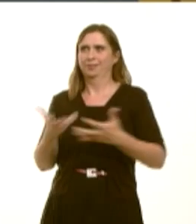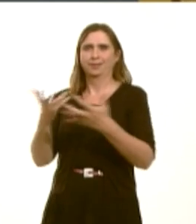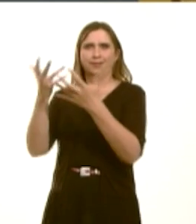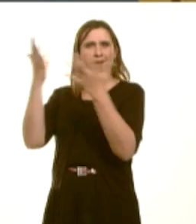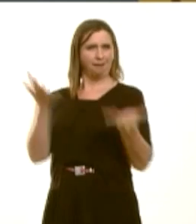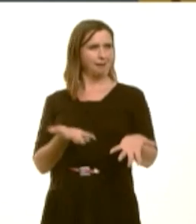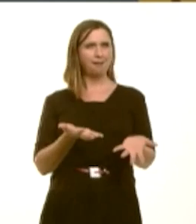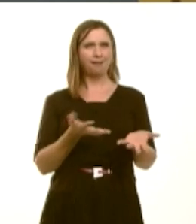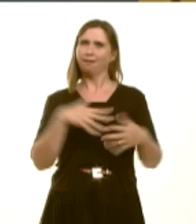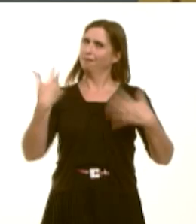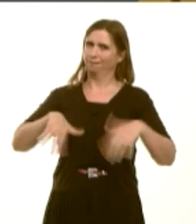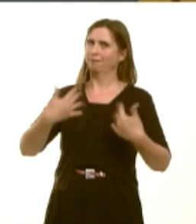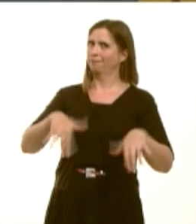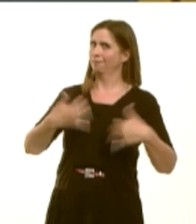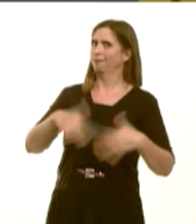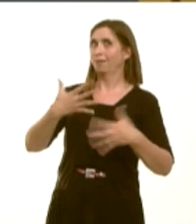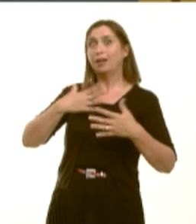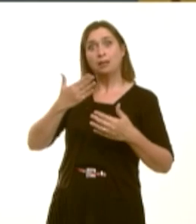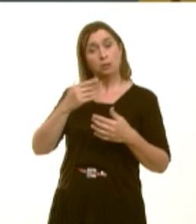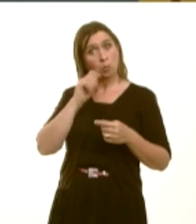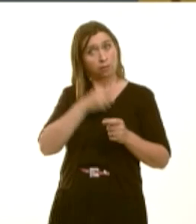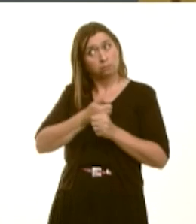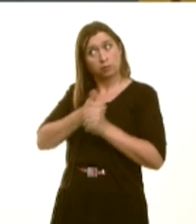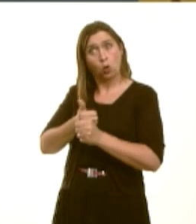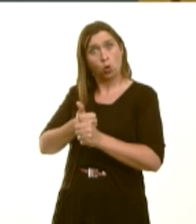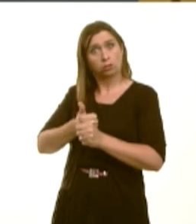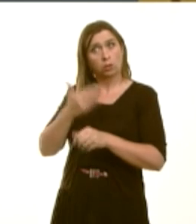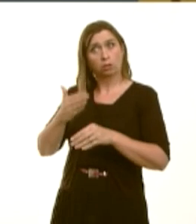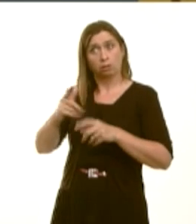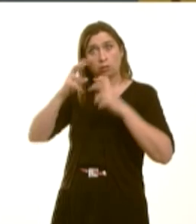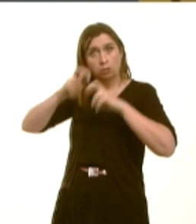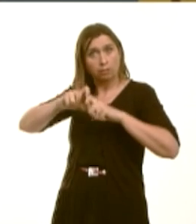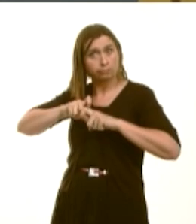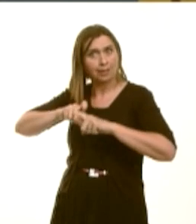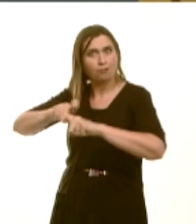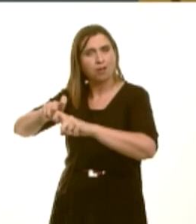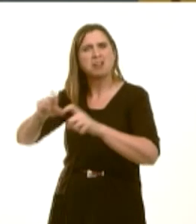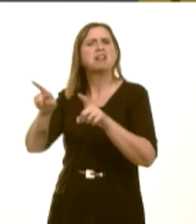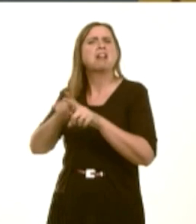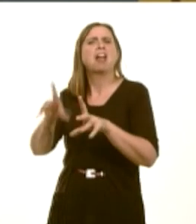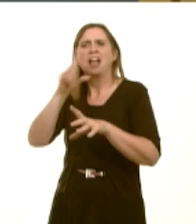yna a sicrhau bod SEACAMS 2, os liciwch chi, yn gallu parhau ‚íi waith presennol ac,